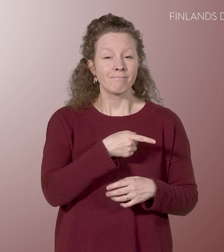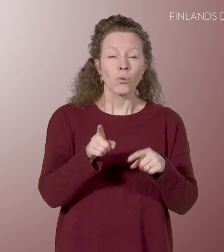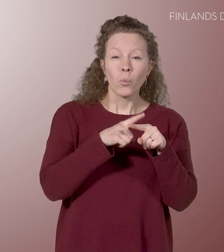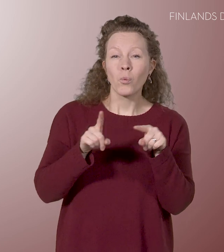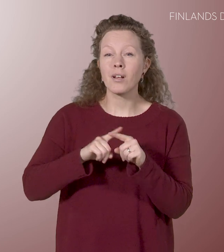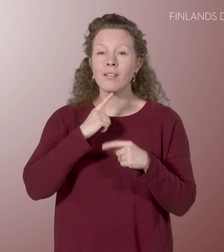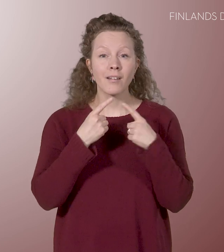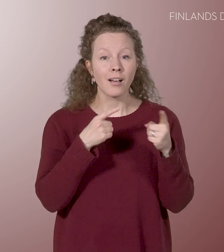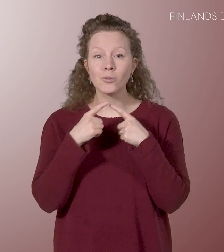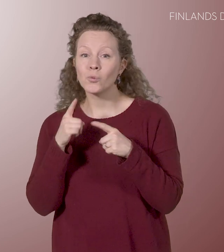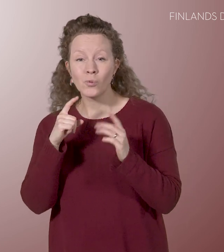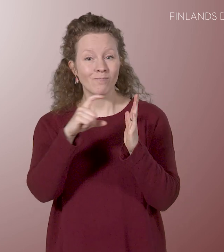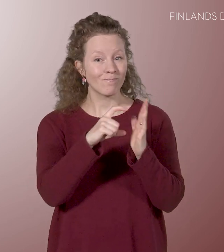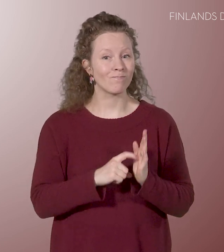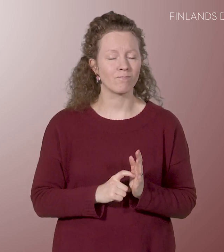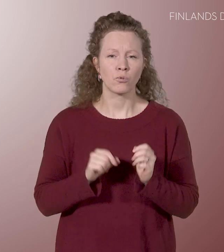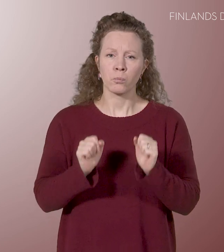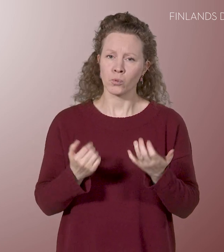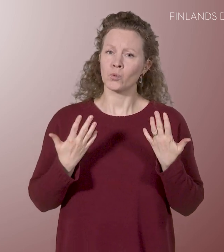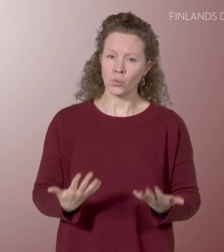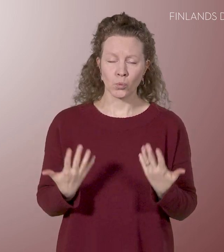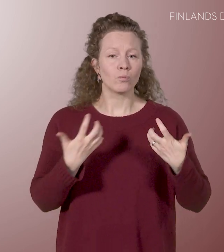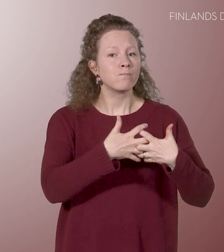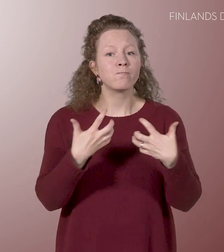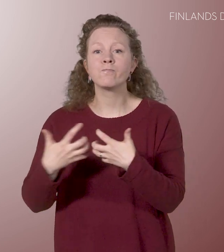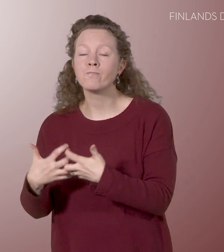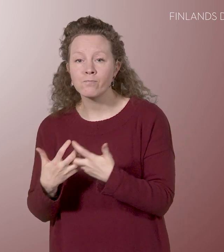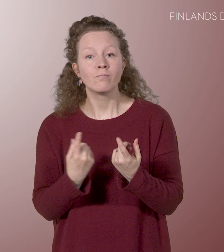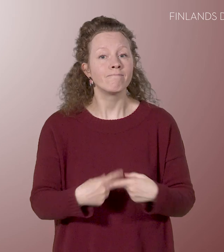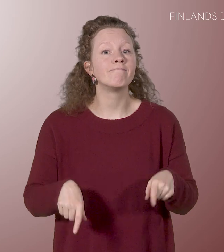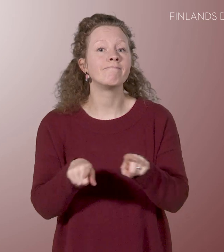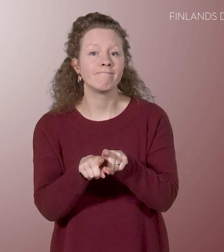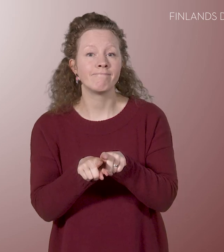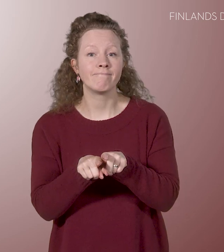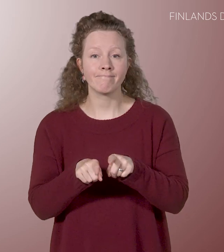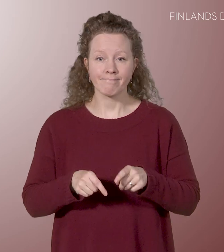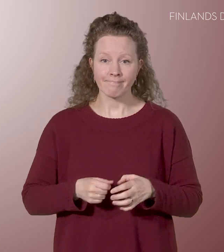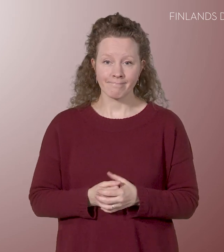Alla ovanstående deklarationer måste implementeras för alla döva barn - omedelbart och utan dröjsmål.